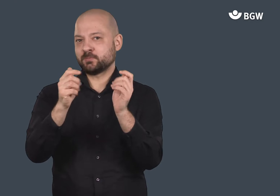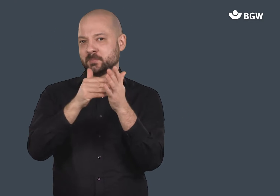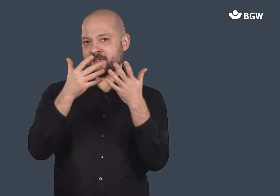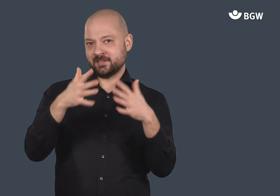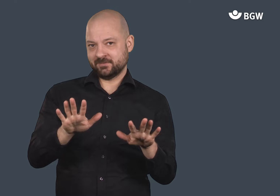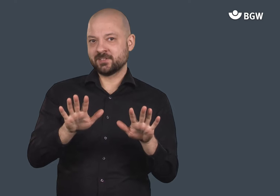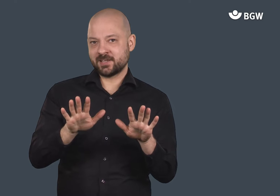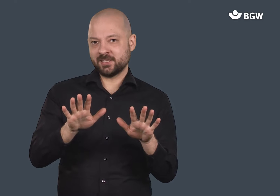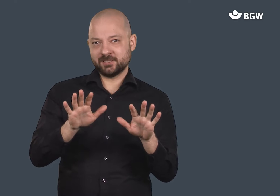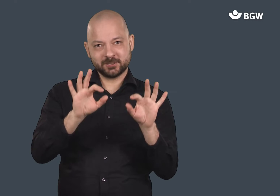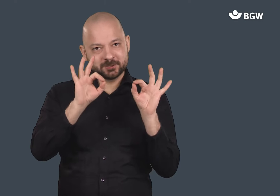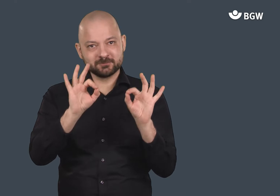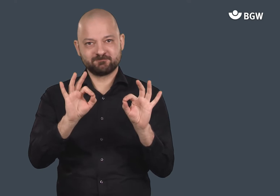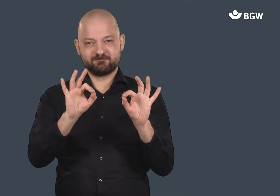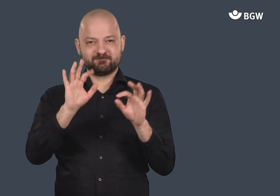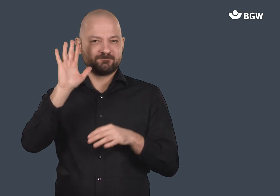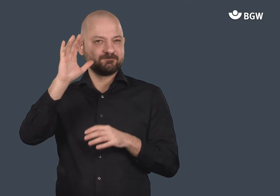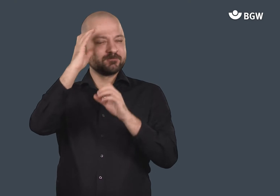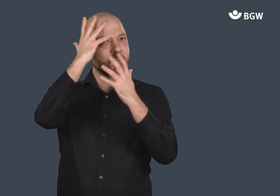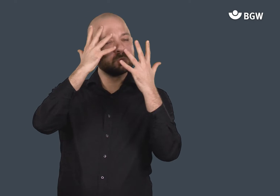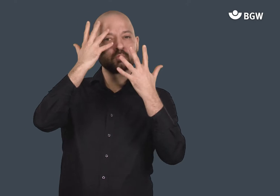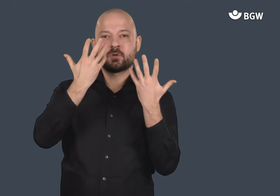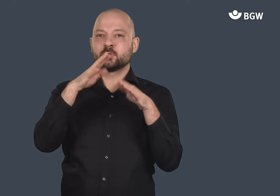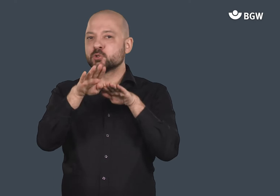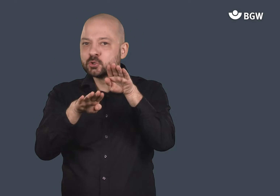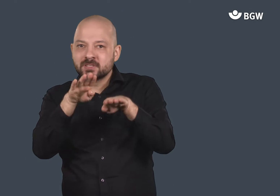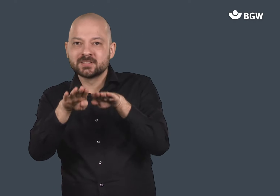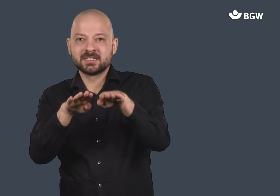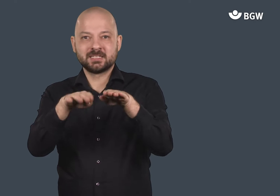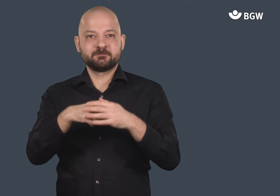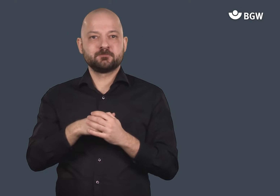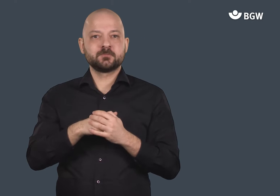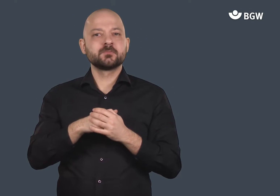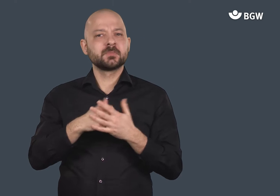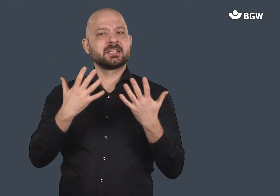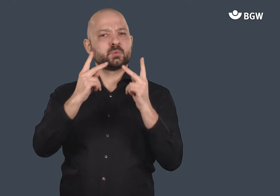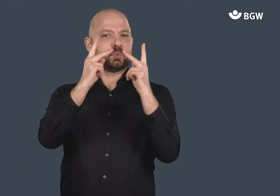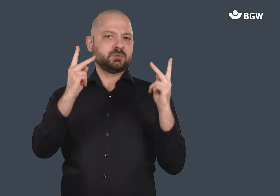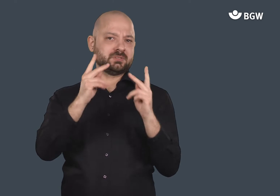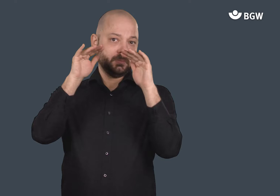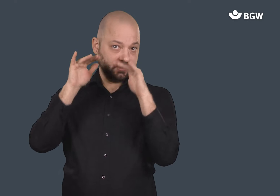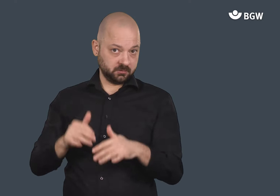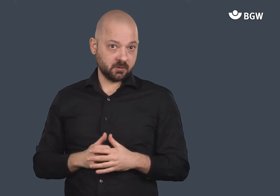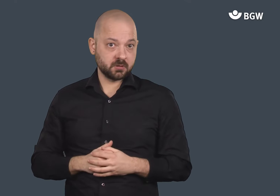auf barrierefreie PDF-Downloads erstellt.